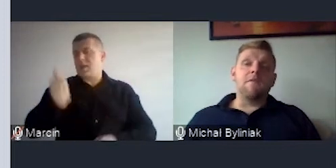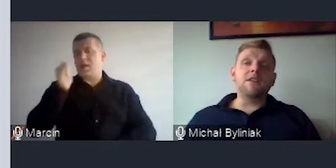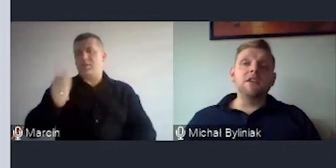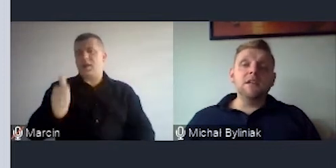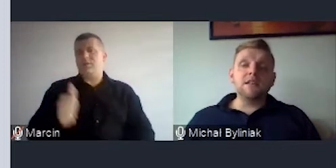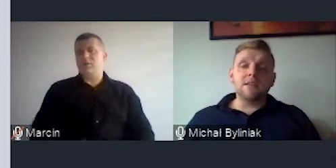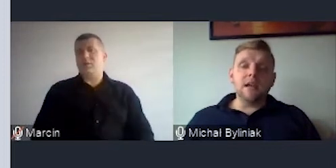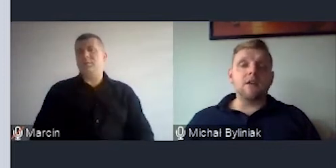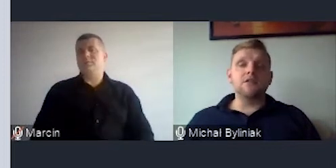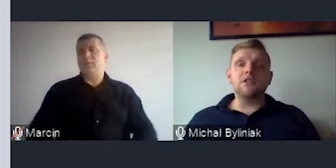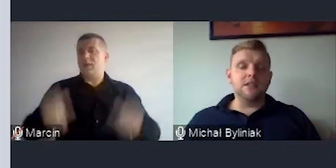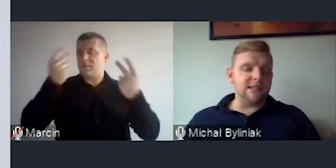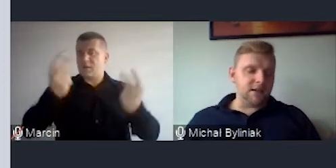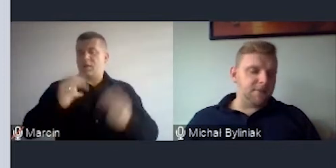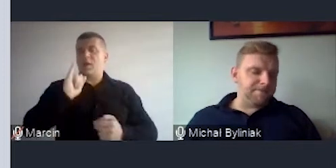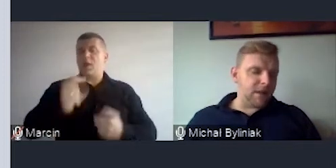Ważne jest jak rozliczać leasing.